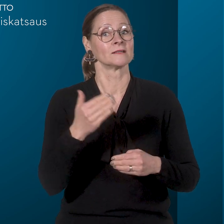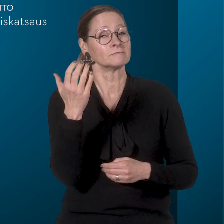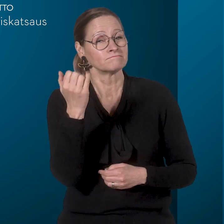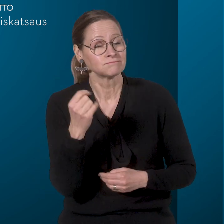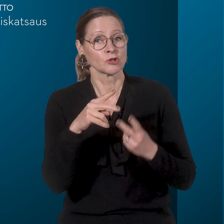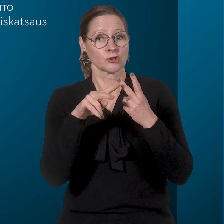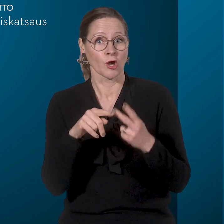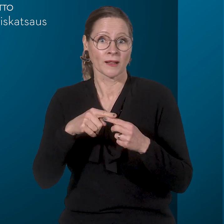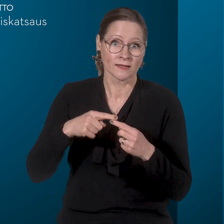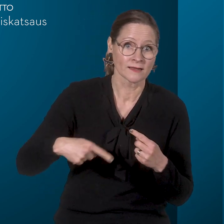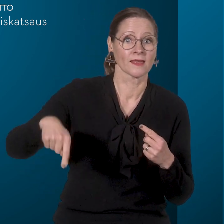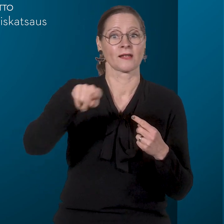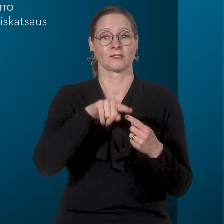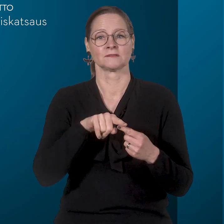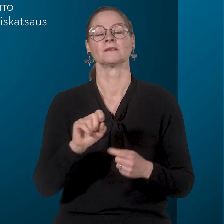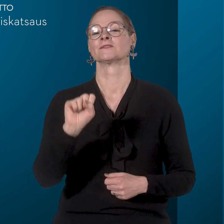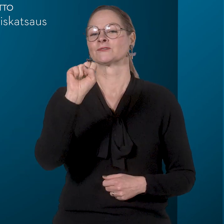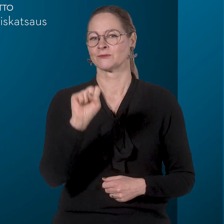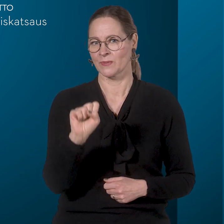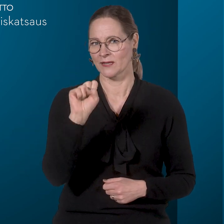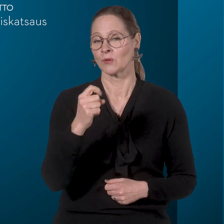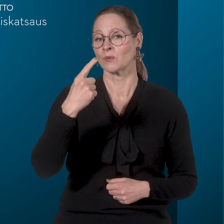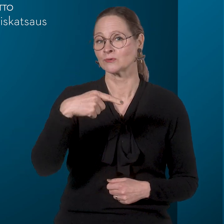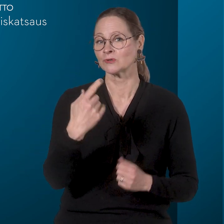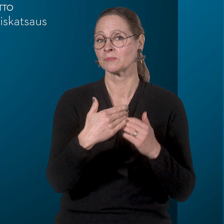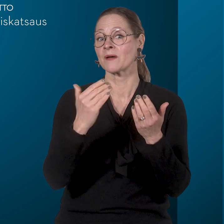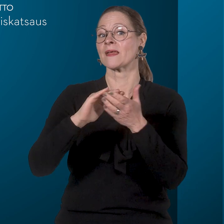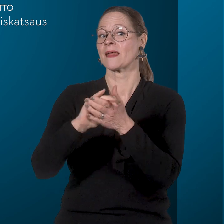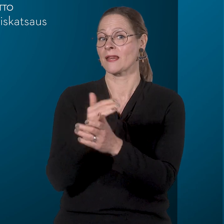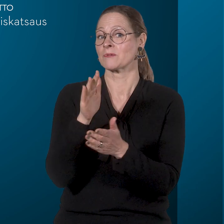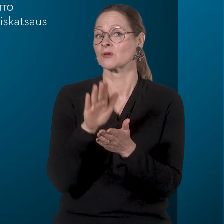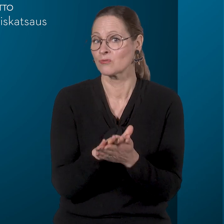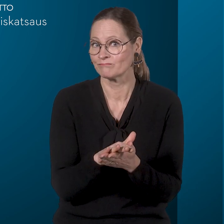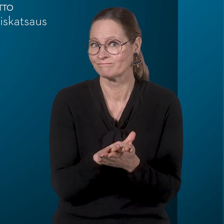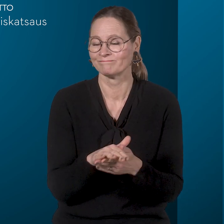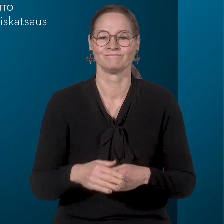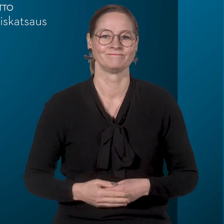Varsinaista äänestyspäivää seuraa mahdollisesti toinen kierros - sunnuntaina 11. helmikuuta.